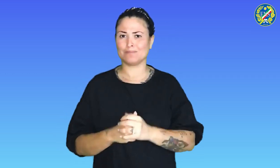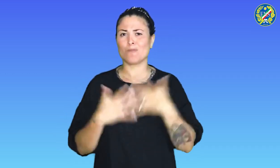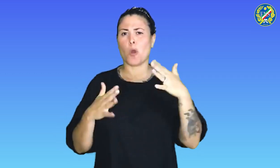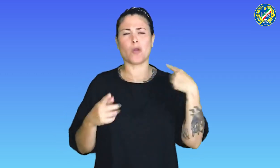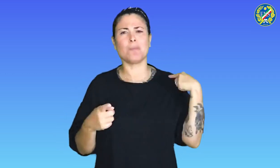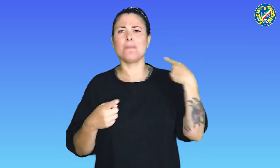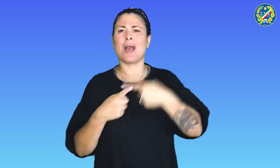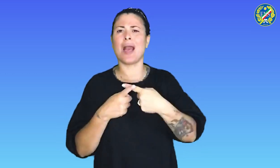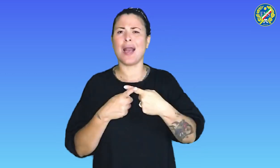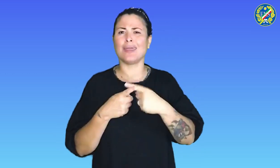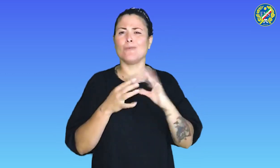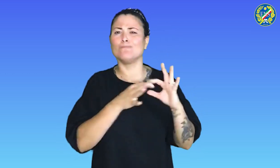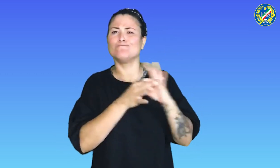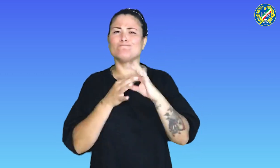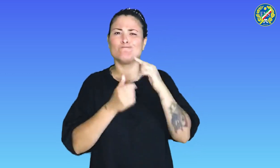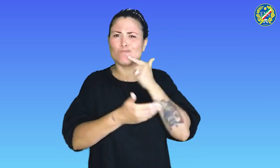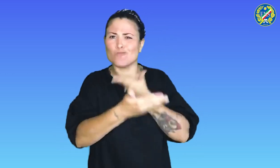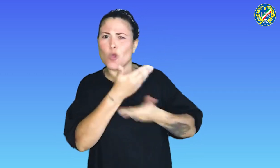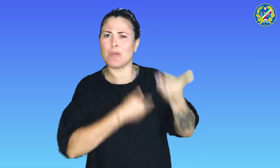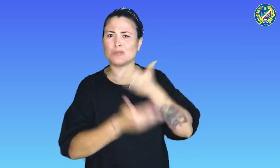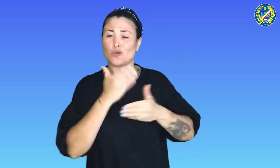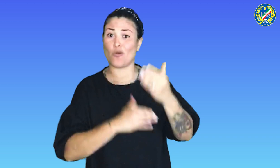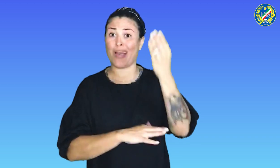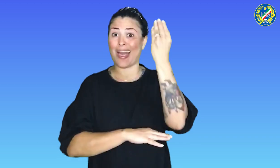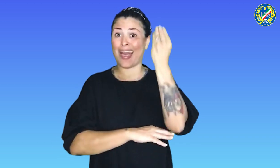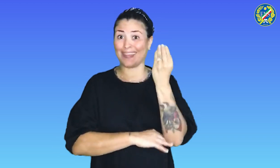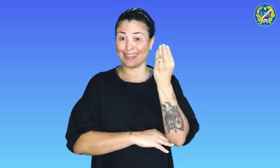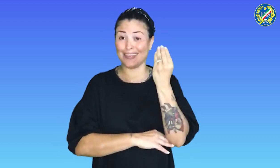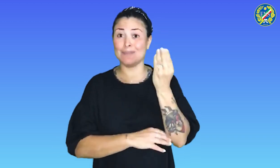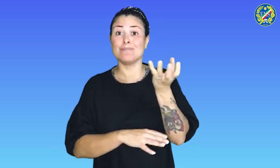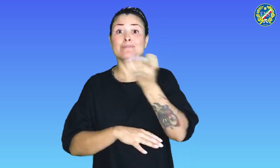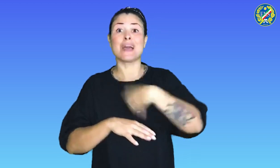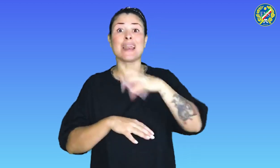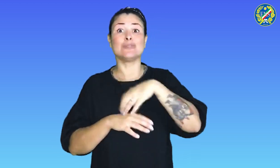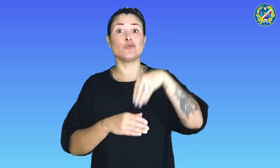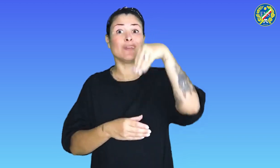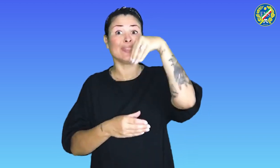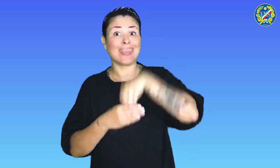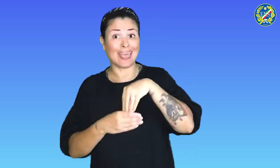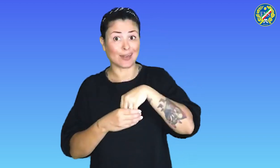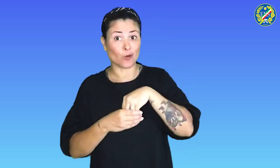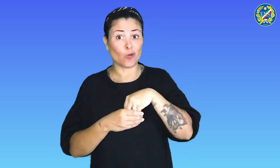Ormai da tempo è stata avviata una collaborazione tra il Ministero dell’Interno e l’ENS